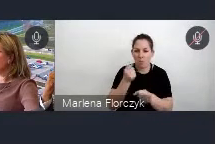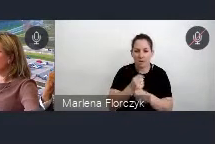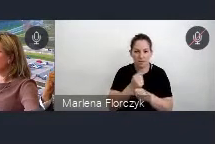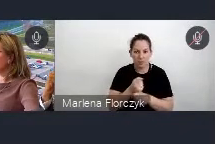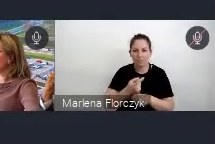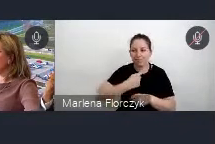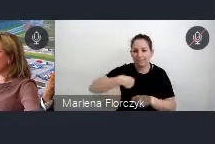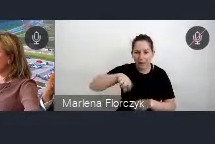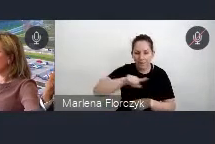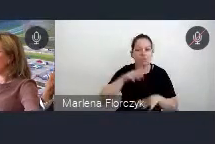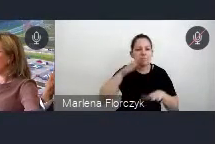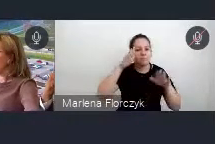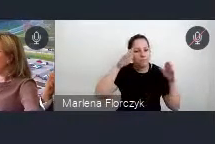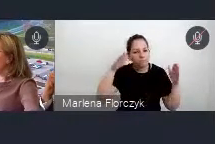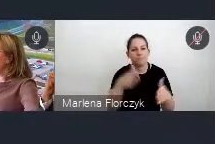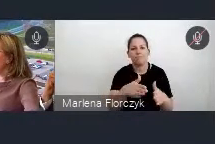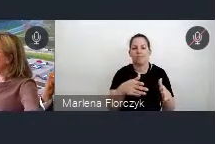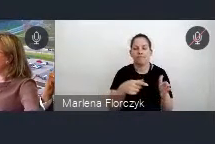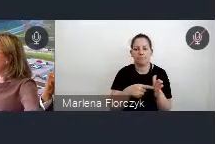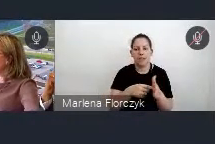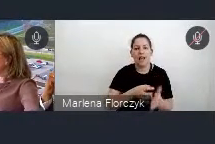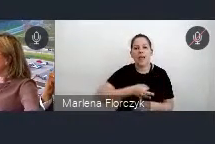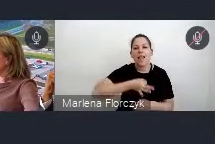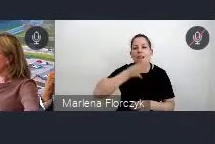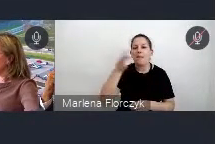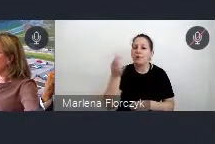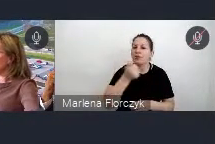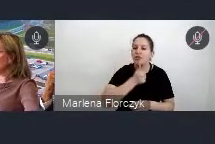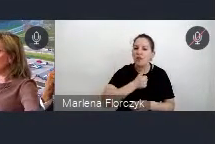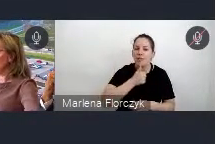na rzecz właśnie lepszej zieleni w naszym mieście,